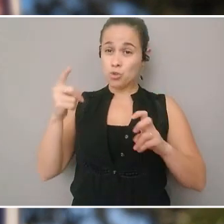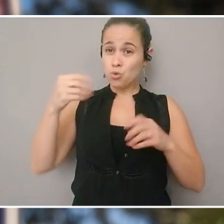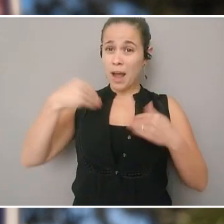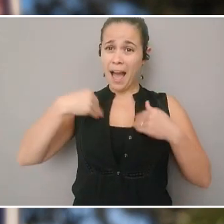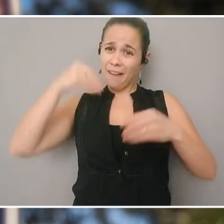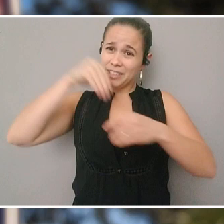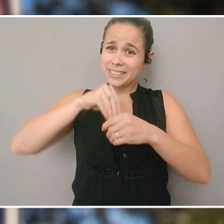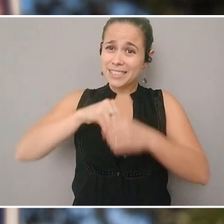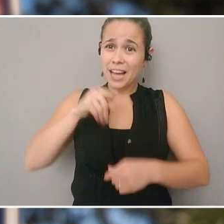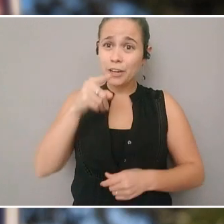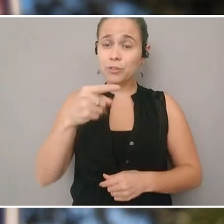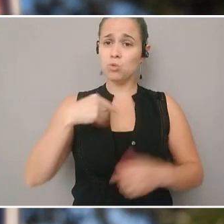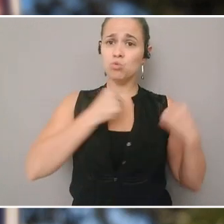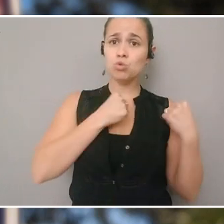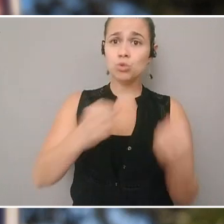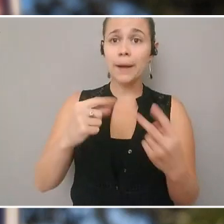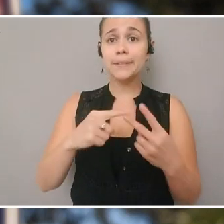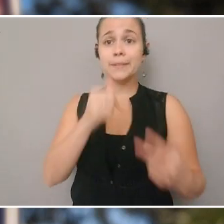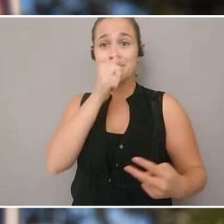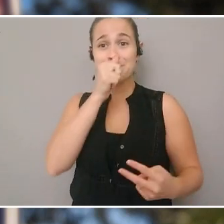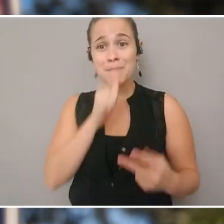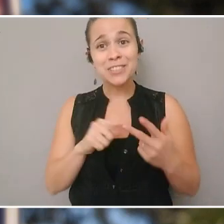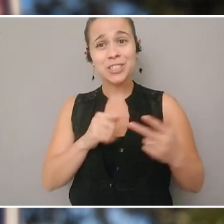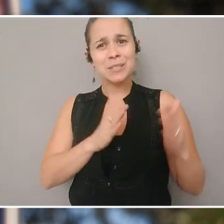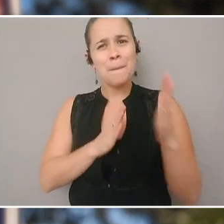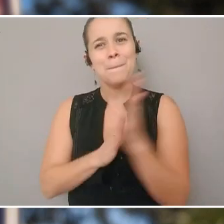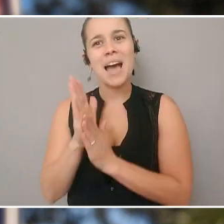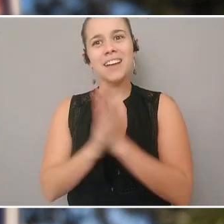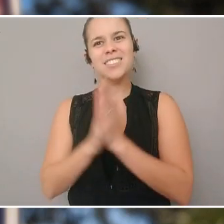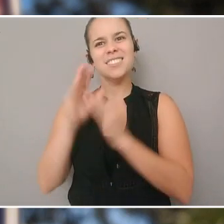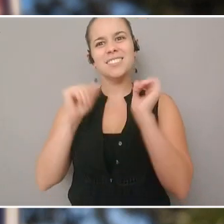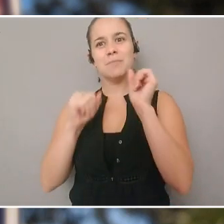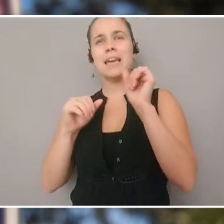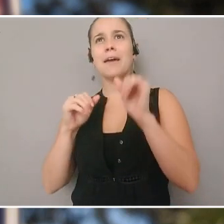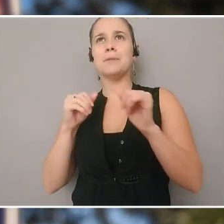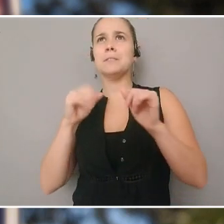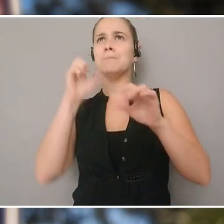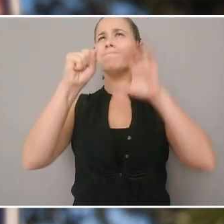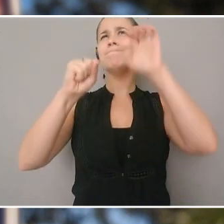paciencia y pasión por alcanzar